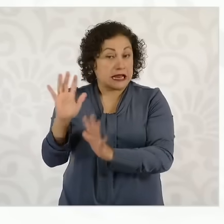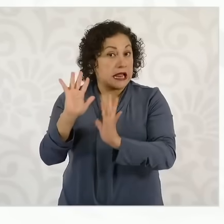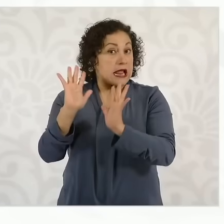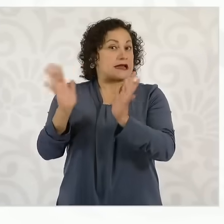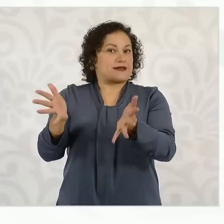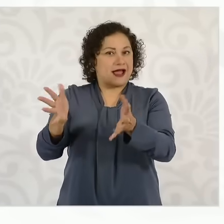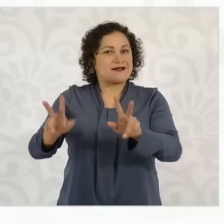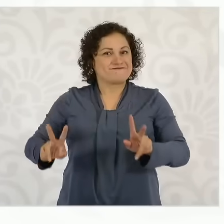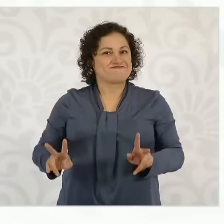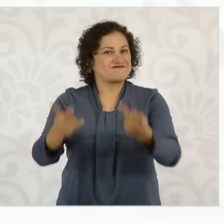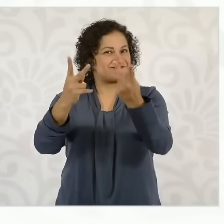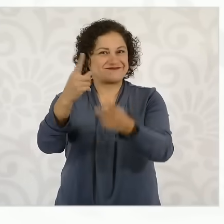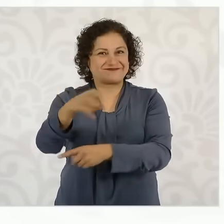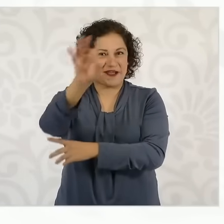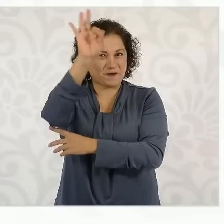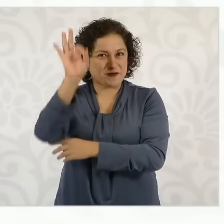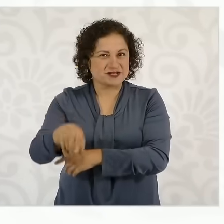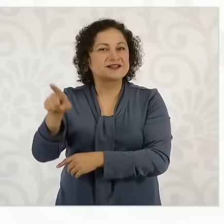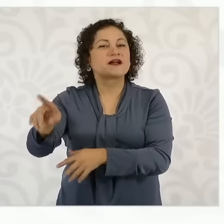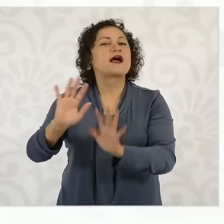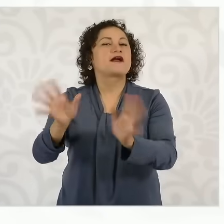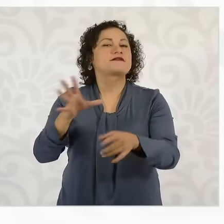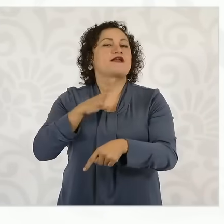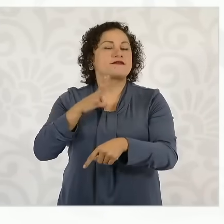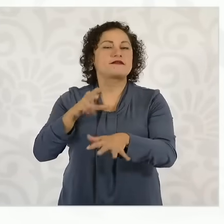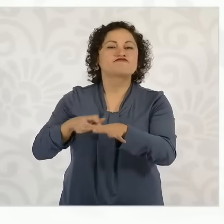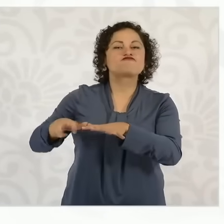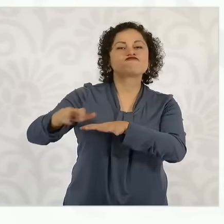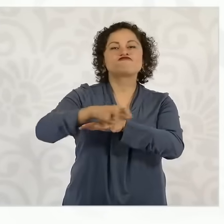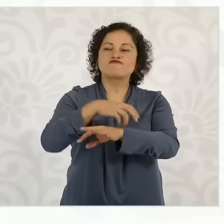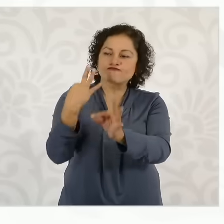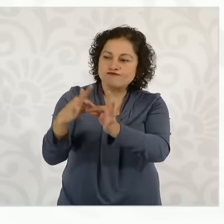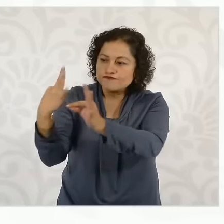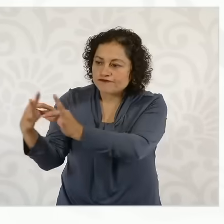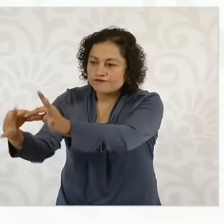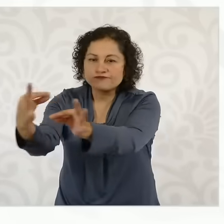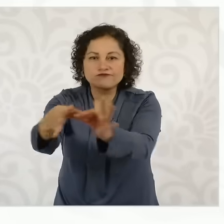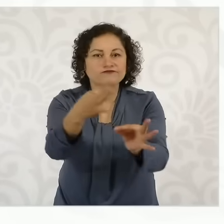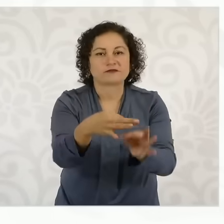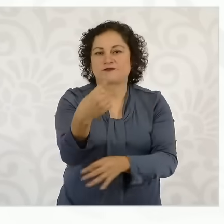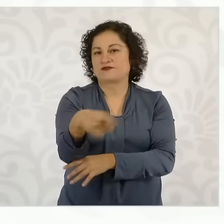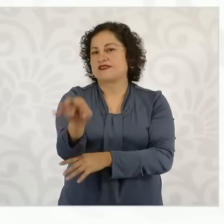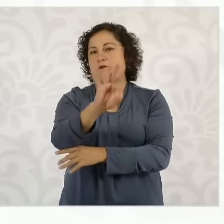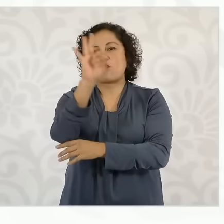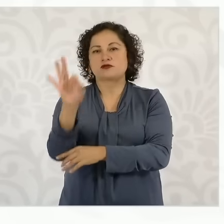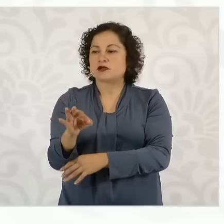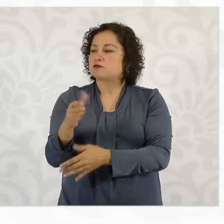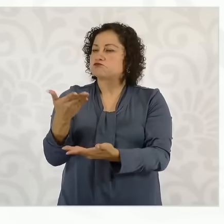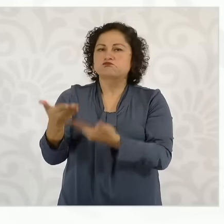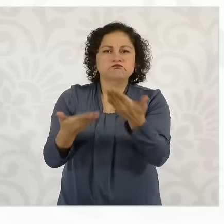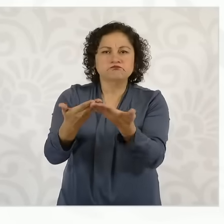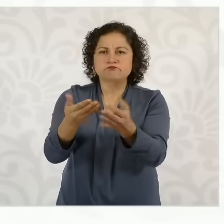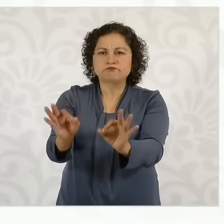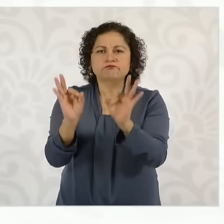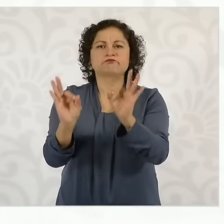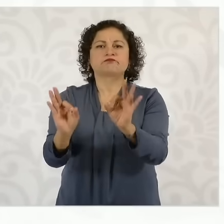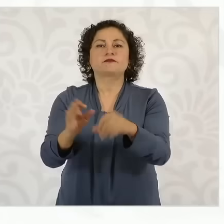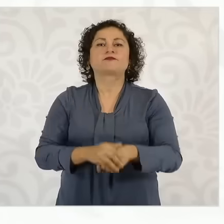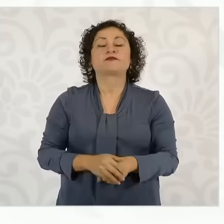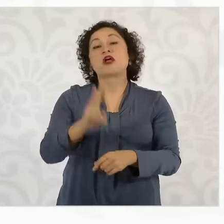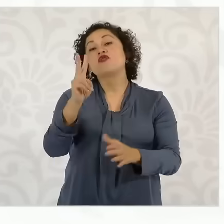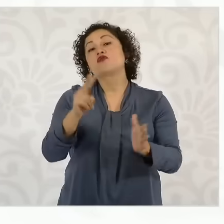tenemos las 34 estaciones al 100% operativas con todos los servicios. Operamos los 1554 km